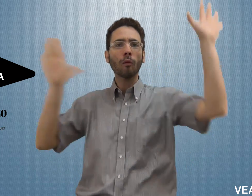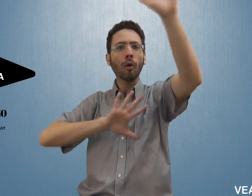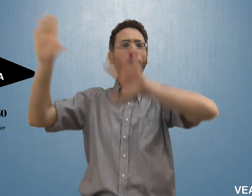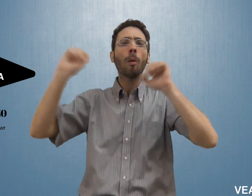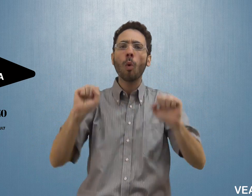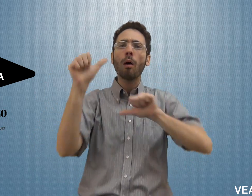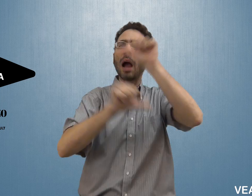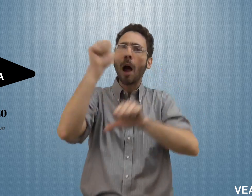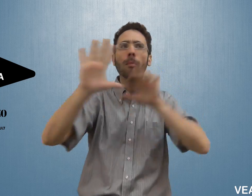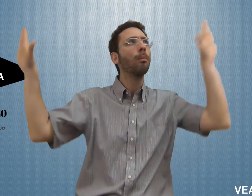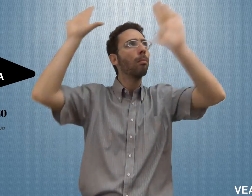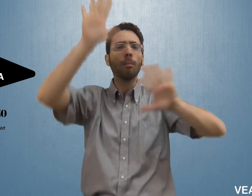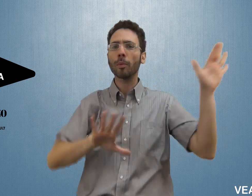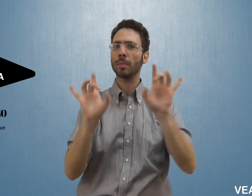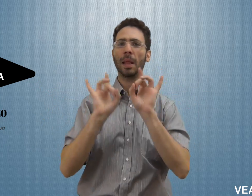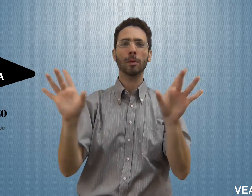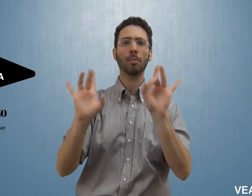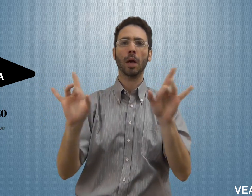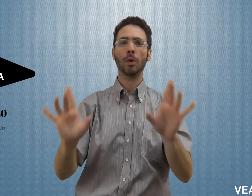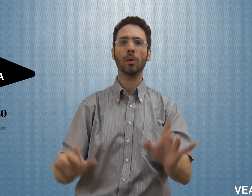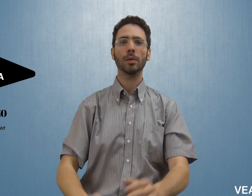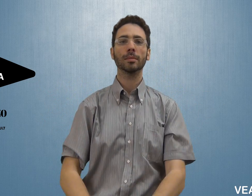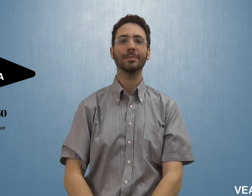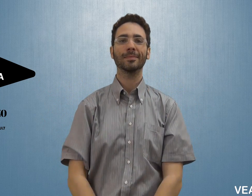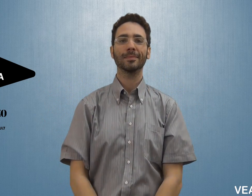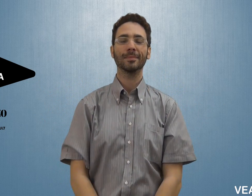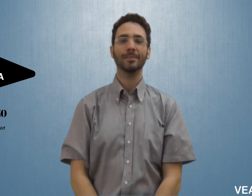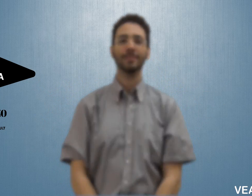modificandone l’aspetto in base al gesto della mano.